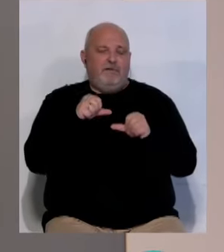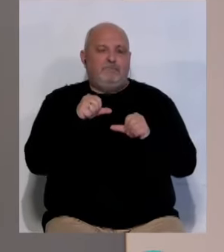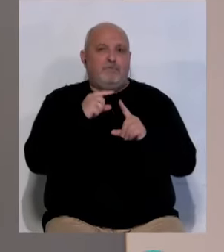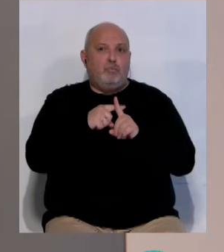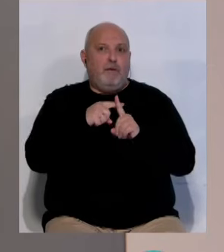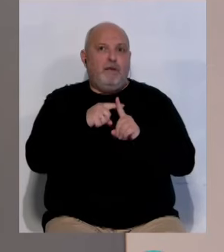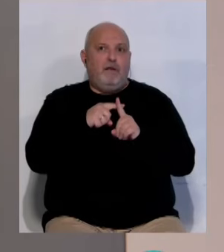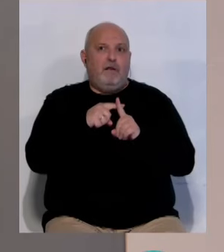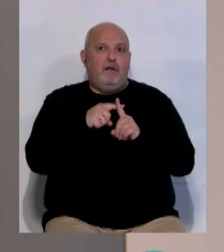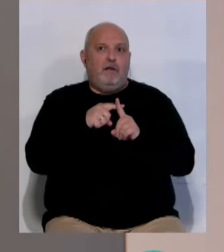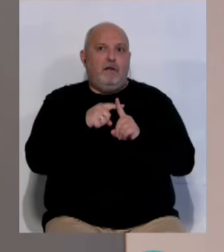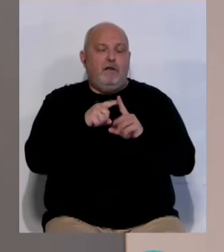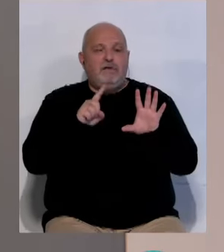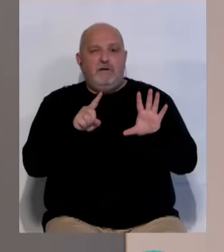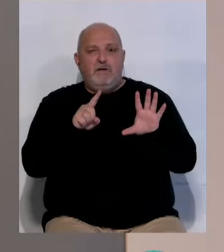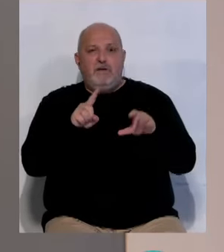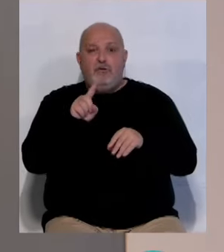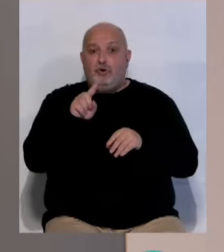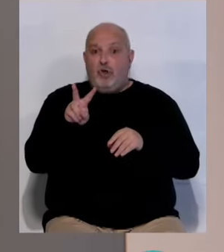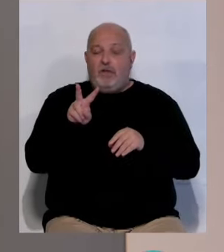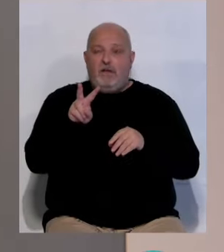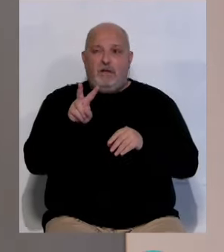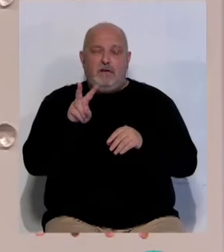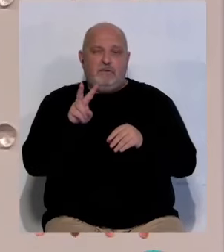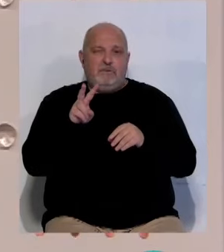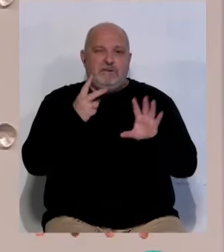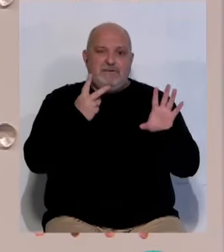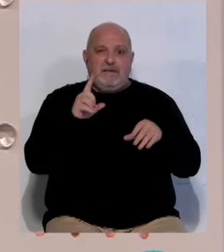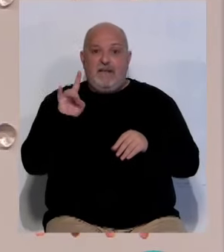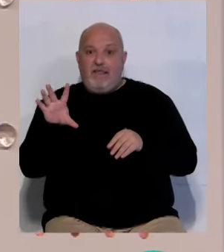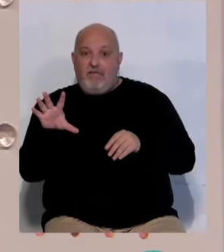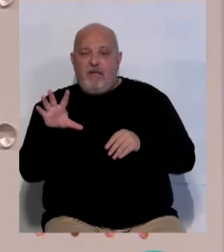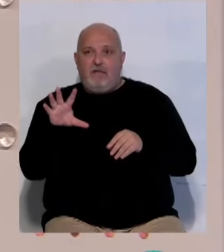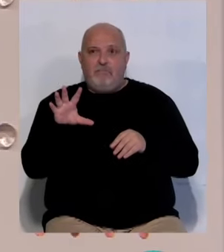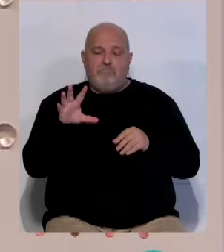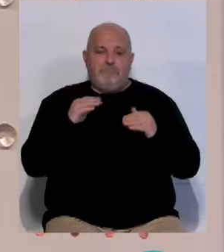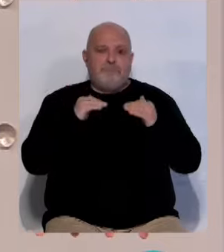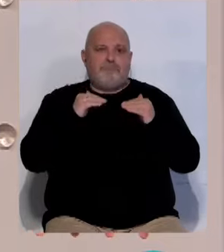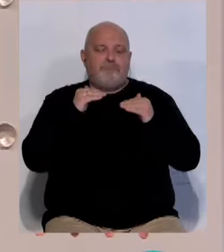prácticamente seis de 12 prácticamente o incluso si de 15 asoma un poquito la cabeza teniendo en